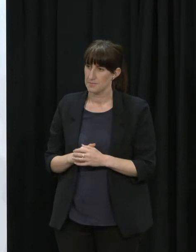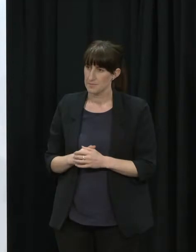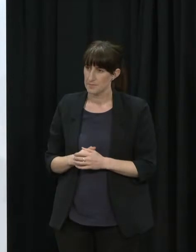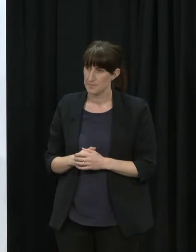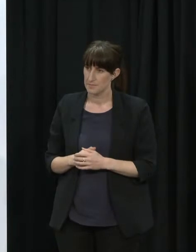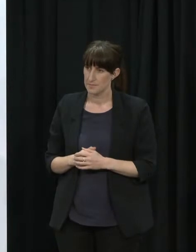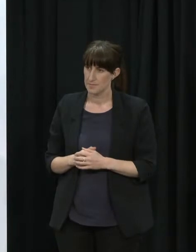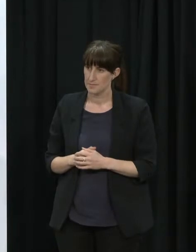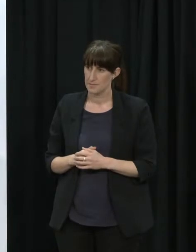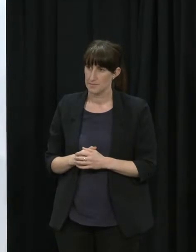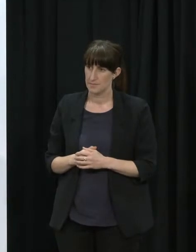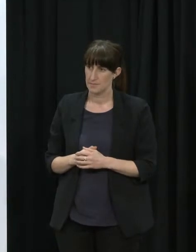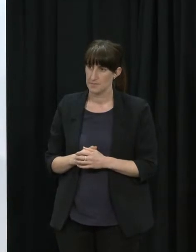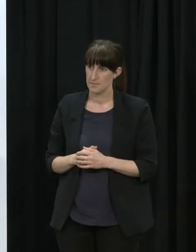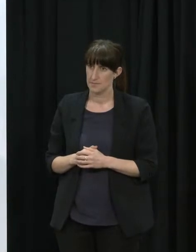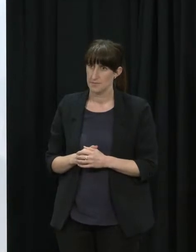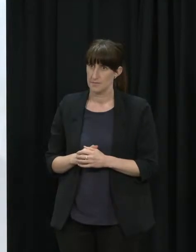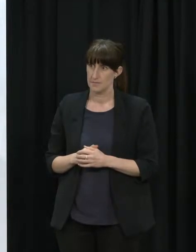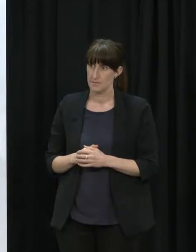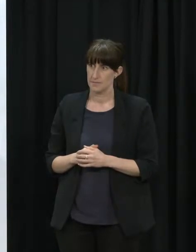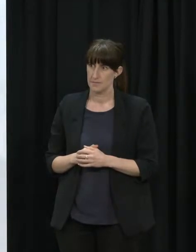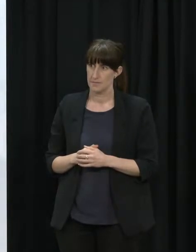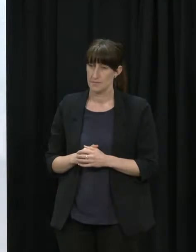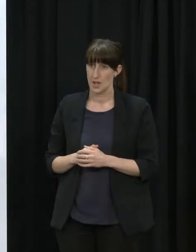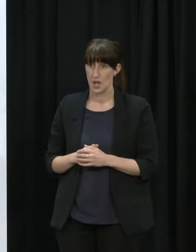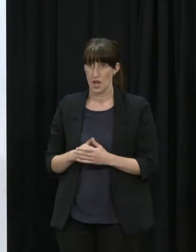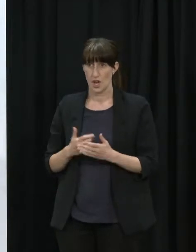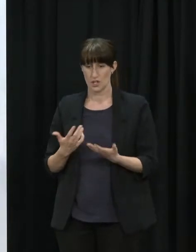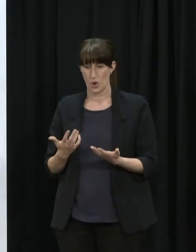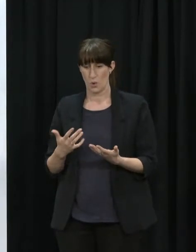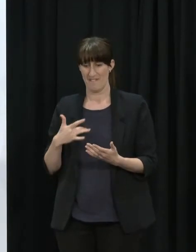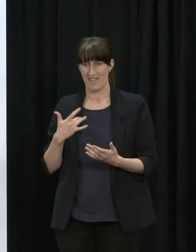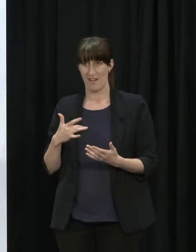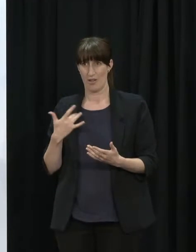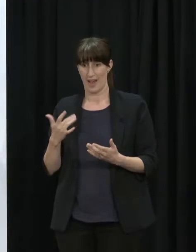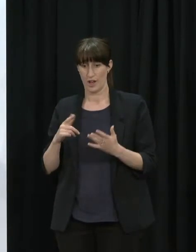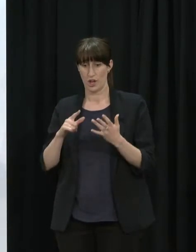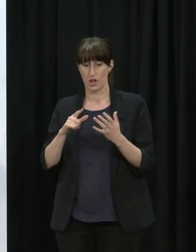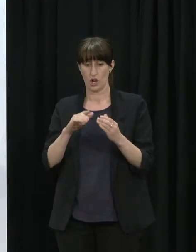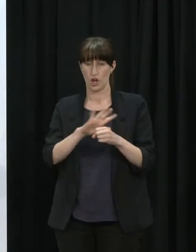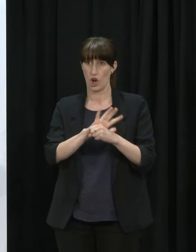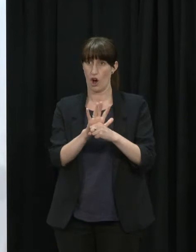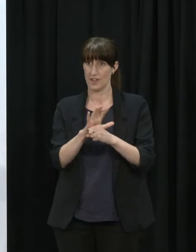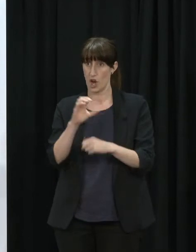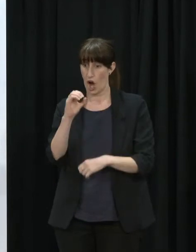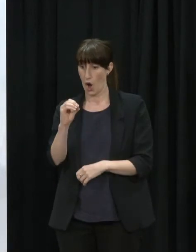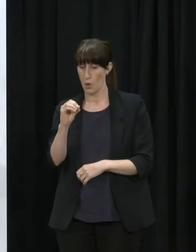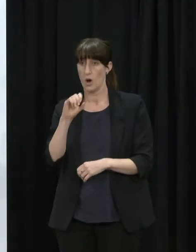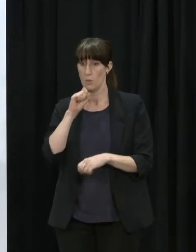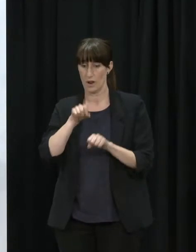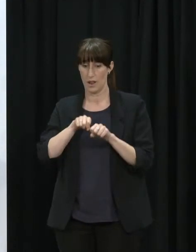enei mea katoa ka taapirihia